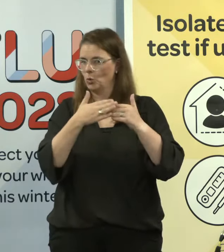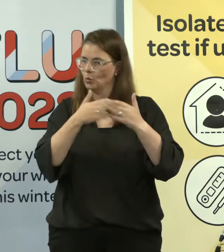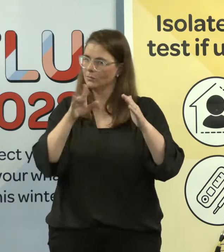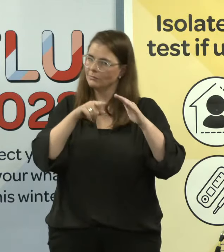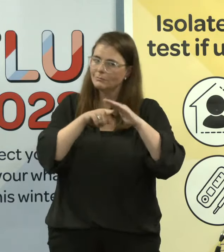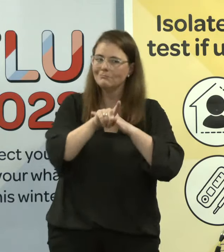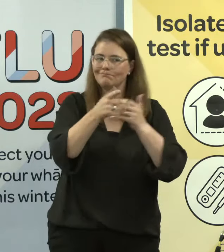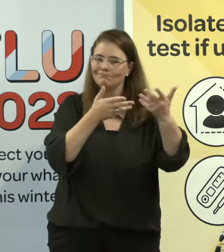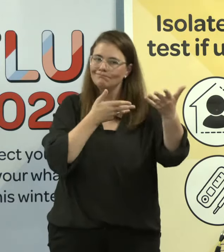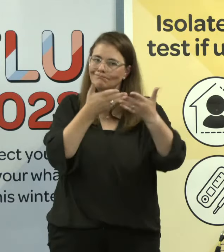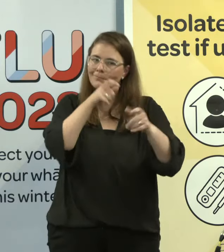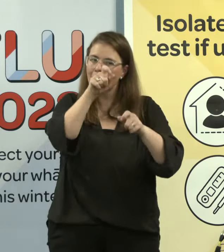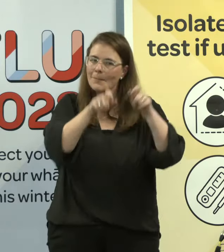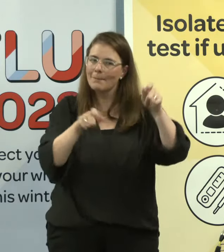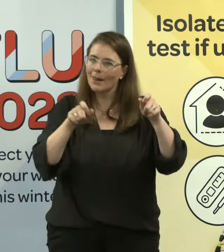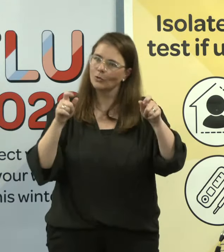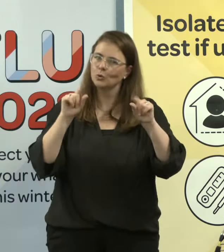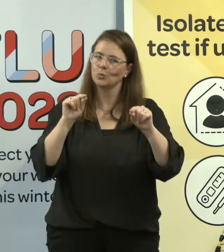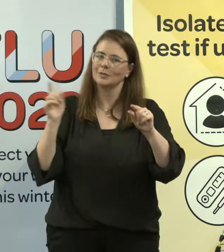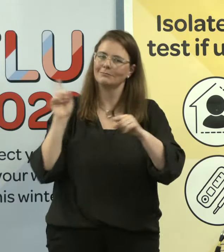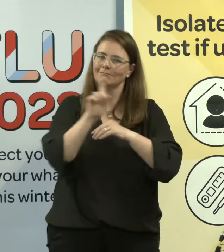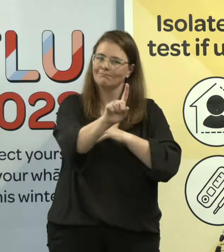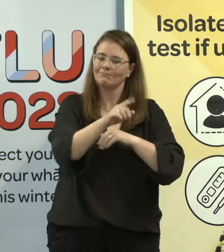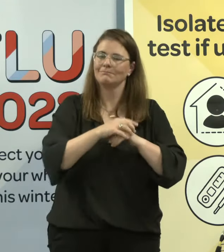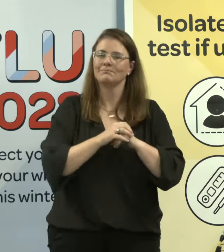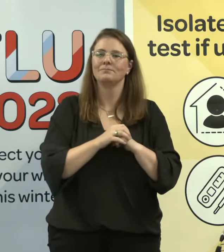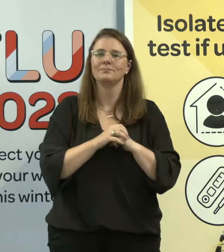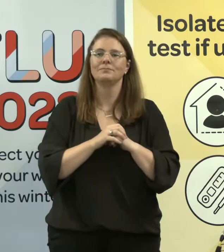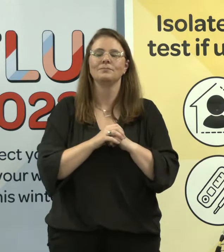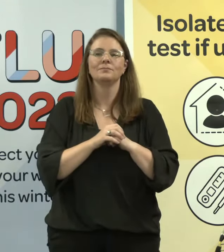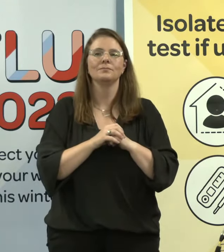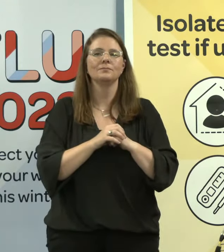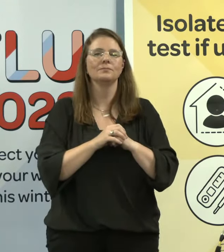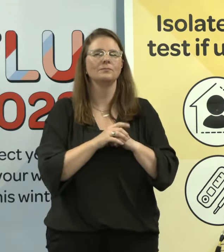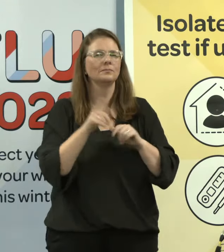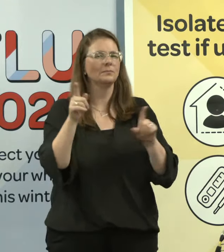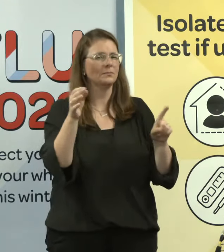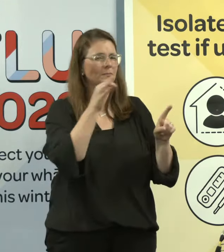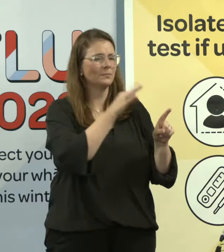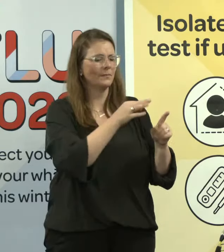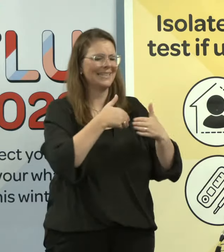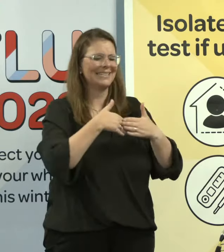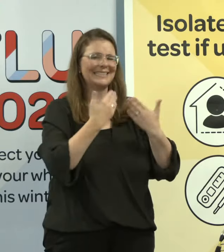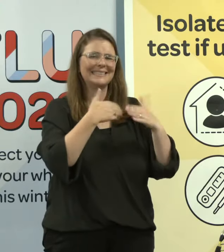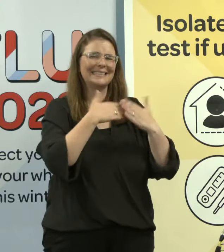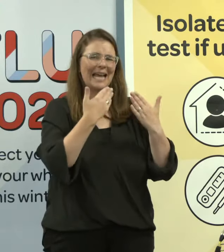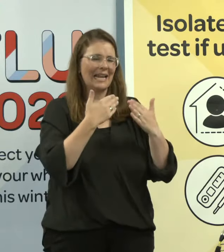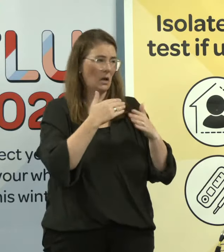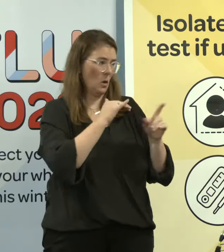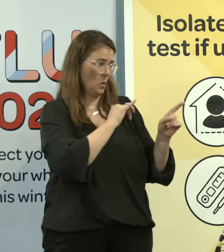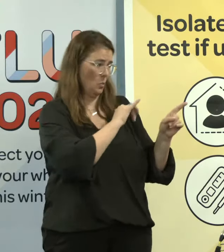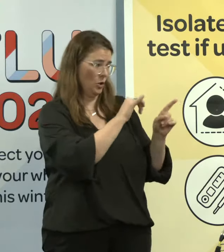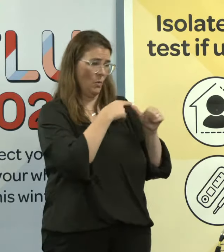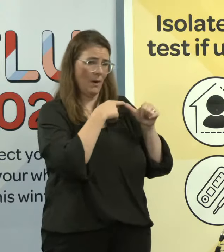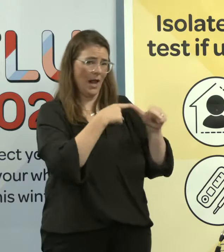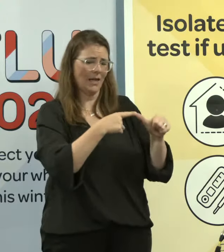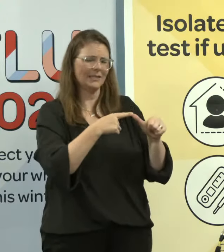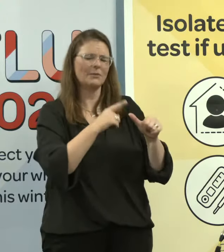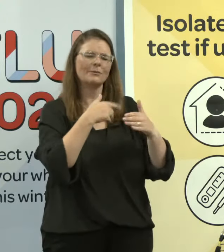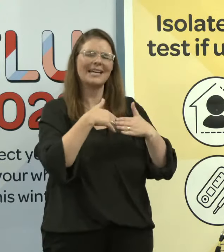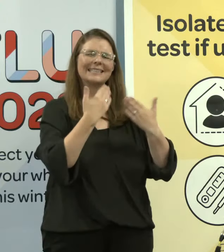aua korero. No reira ka tohutohu